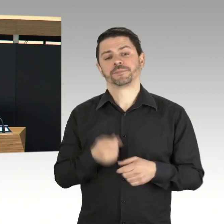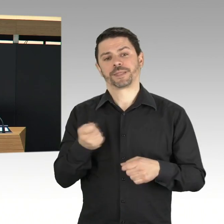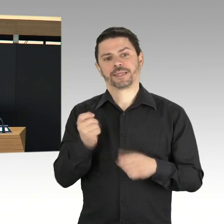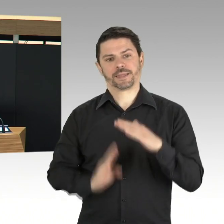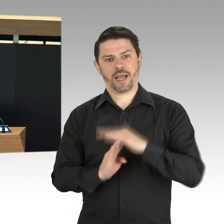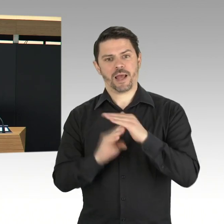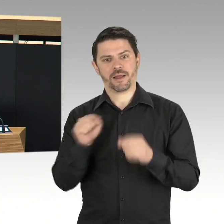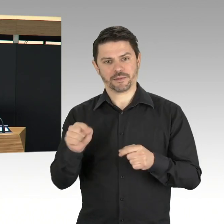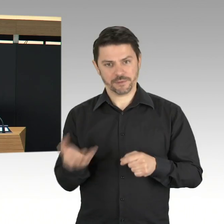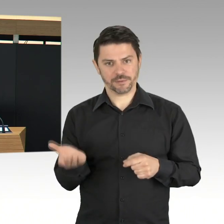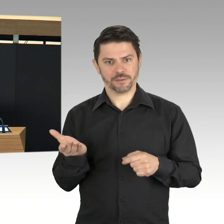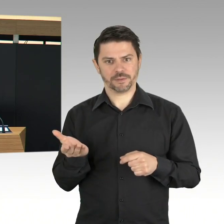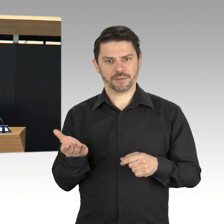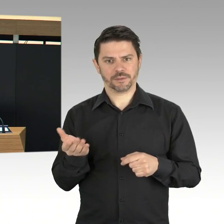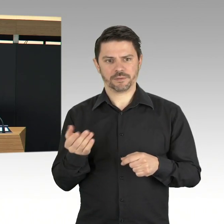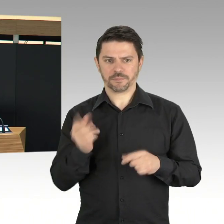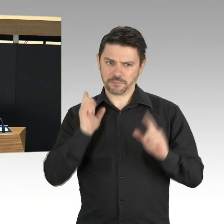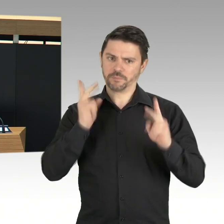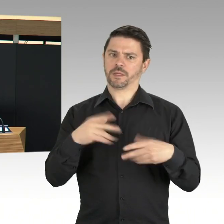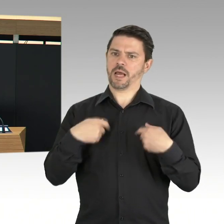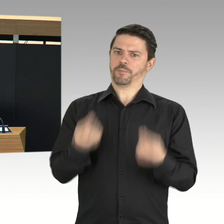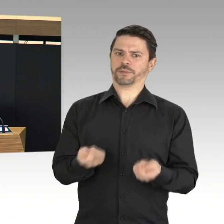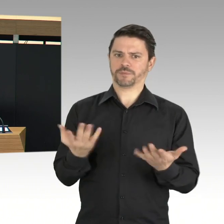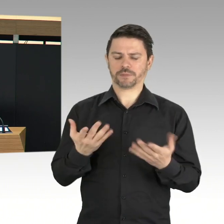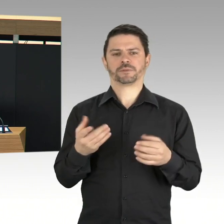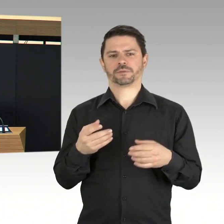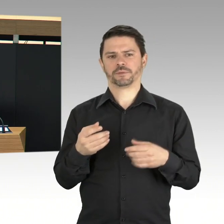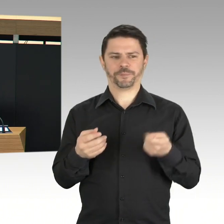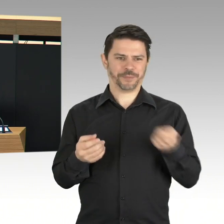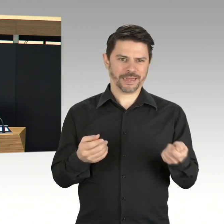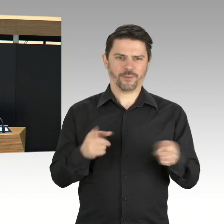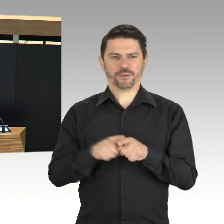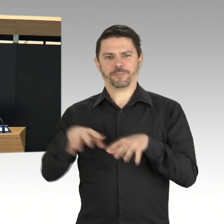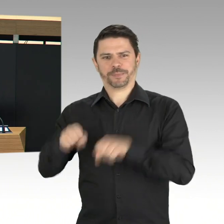die bauliche Weiterentwicklung ihres Bestandes. Das aber nur in einem Rahmen, der nicht zur Verdrängung